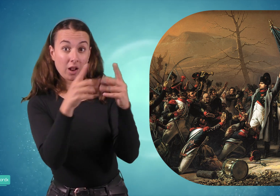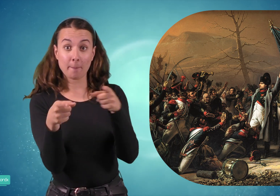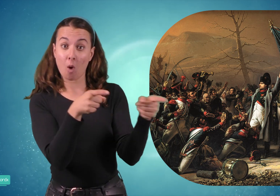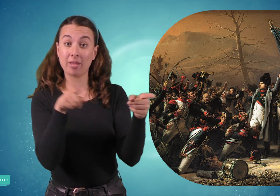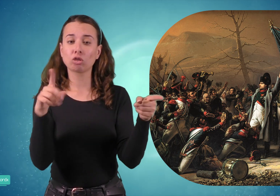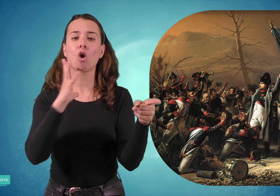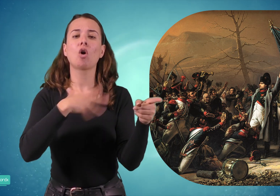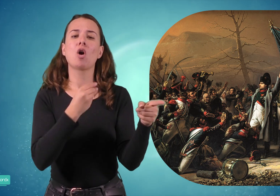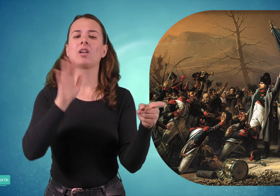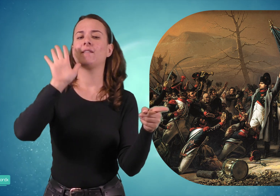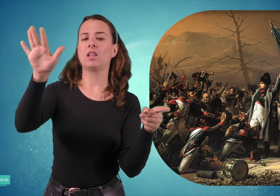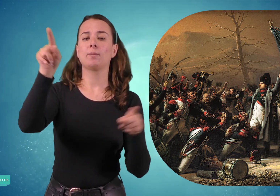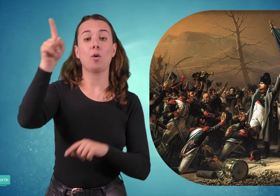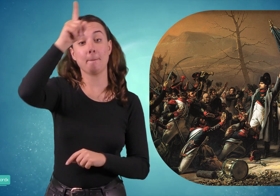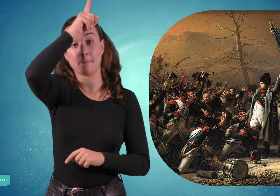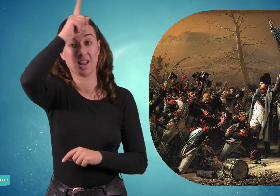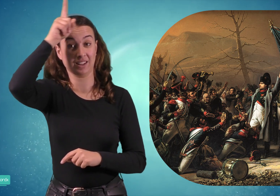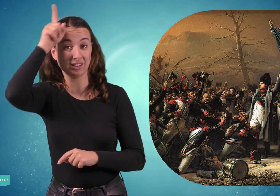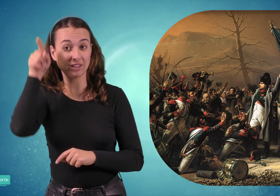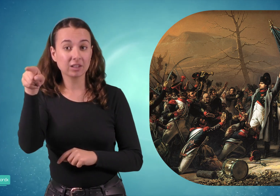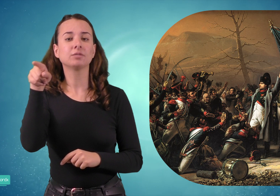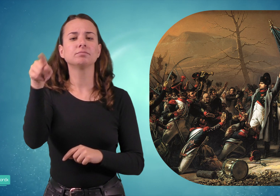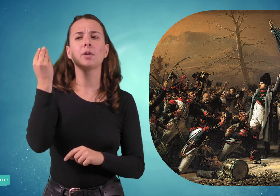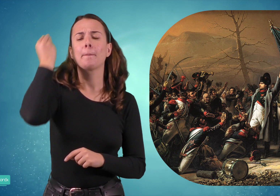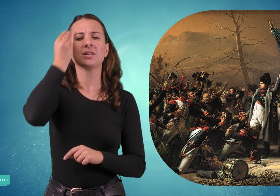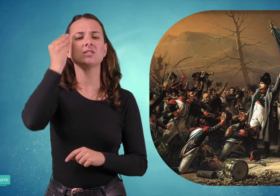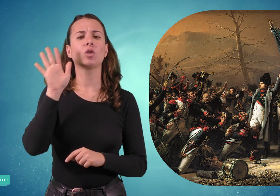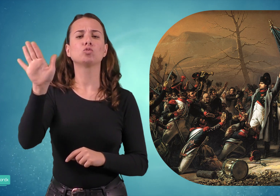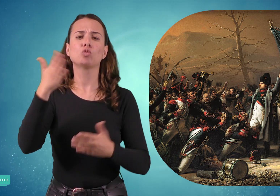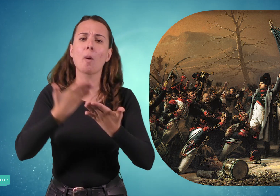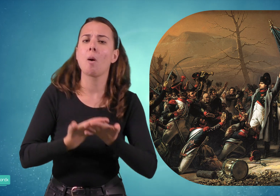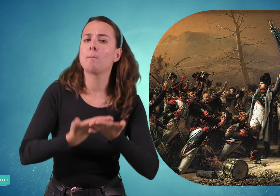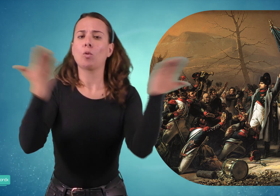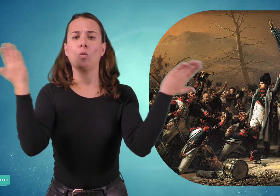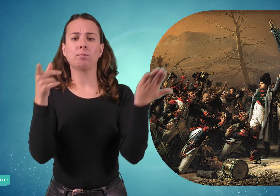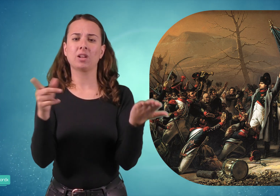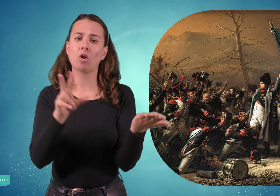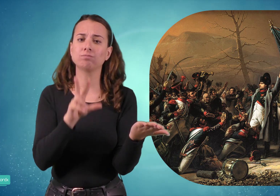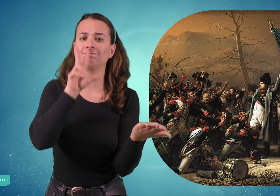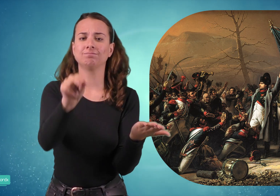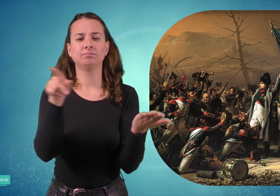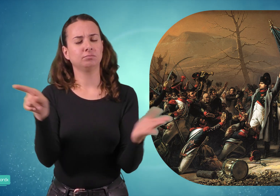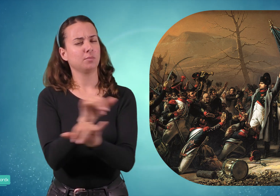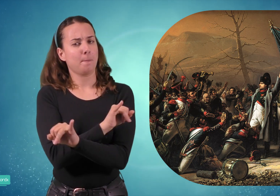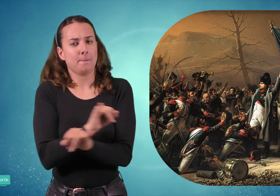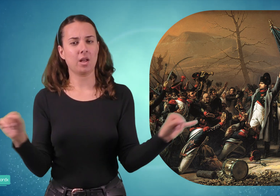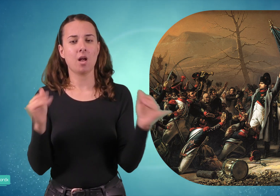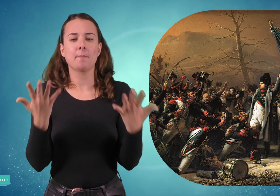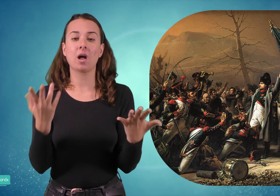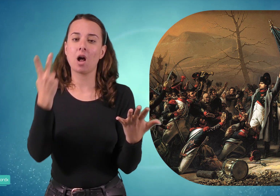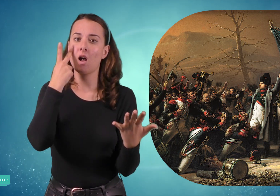Durante il conflitto, Goya resta a Madrid e, sebbene non abbia mai espresso in pubblico i suoi pensieri,